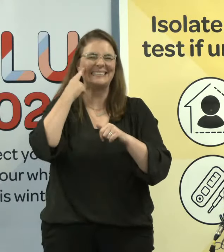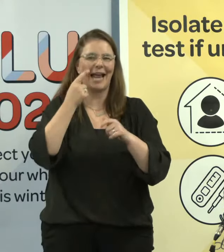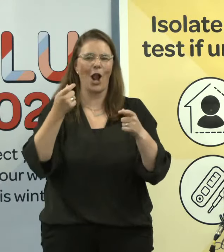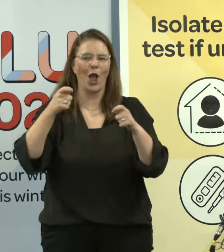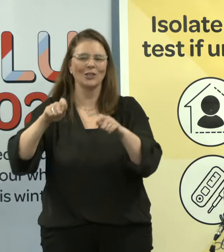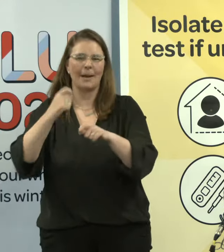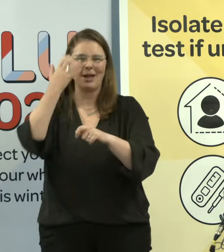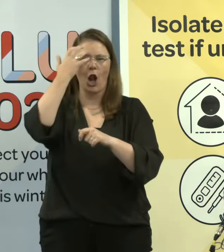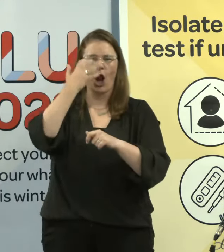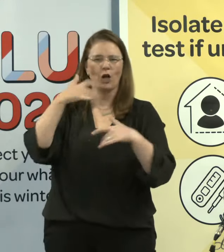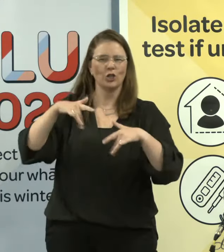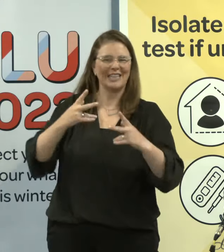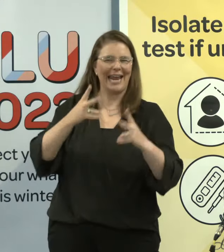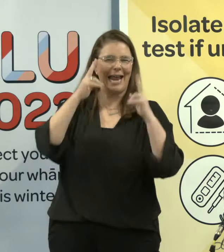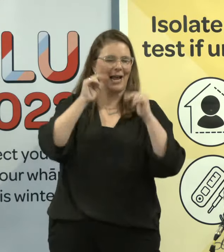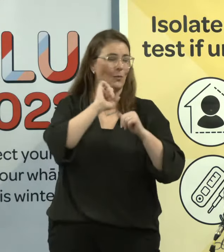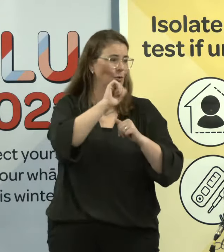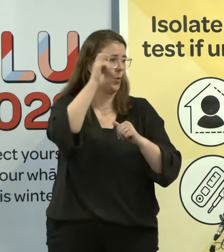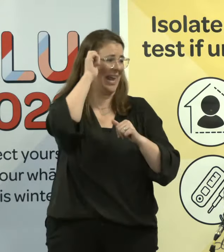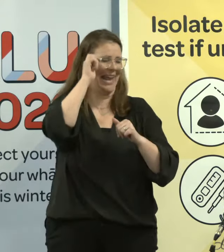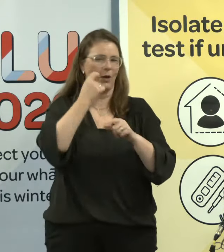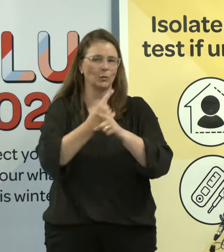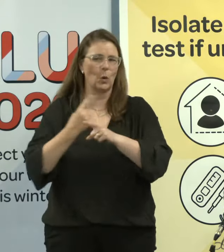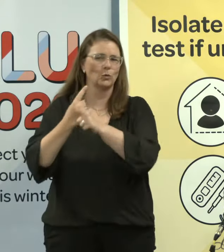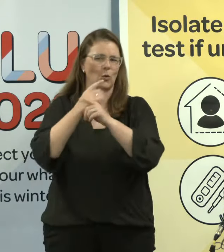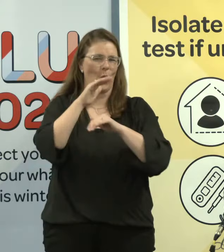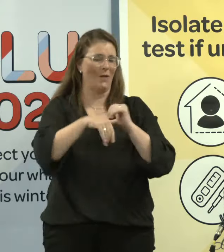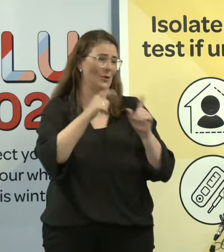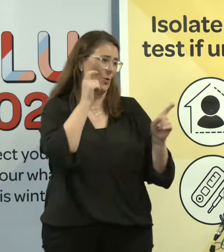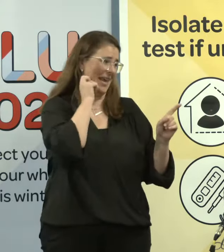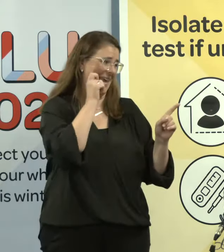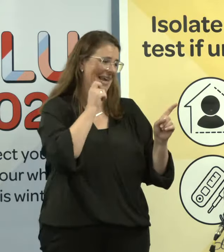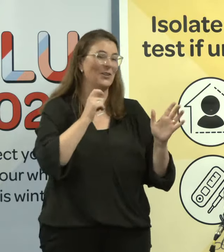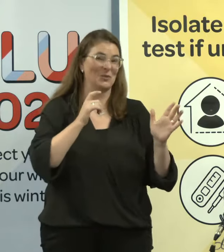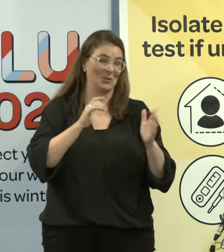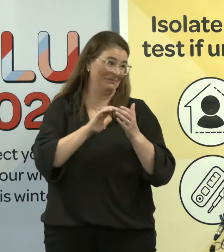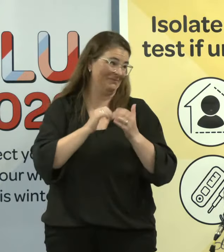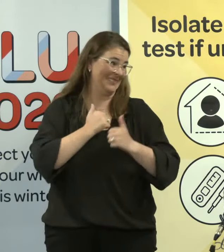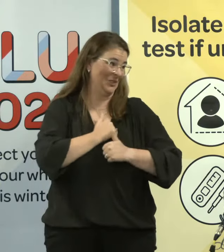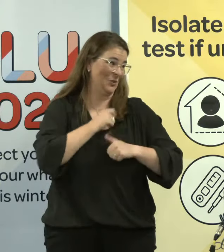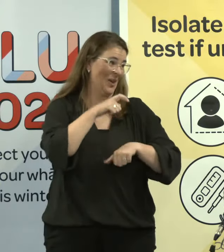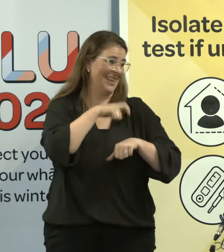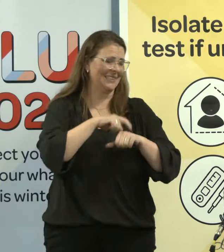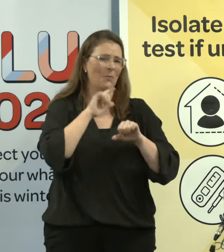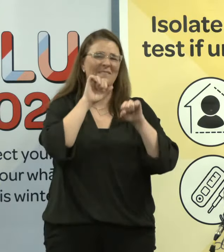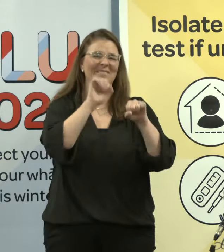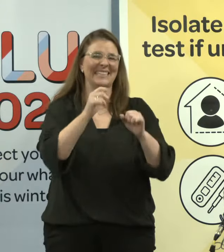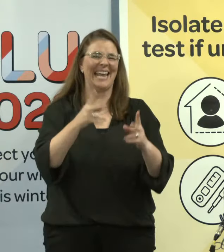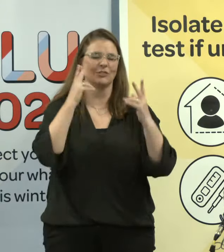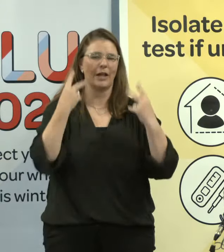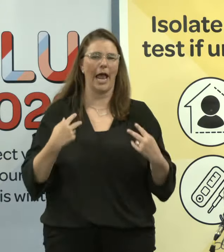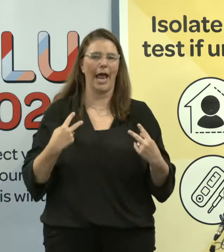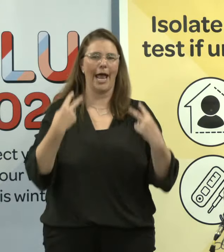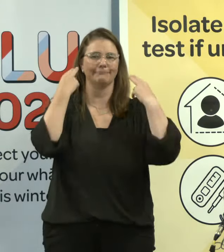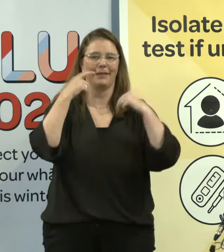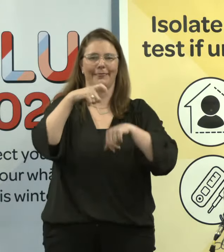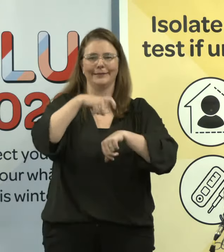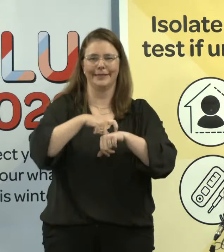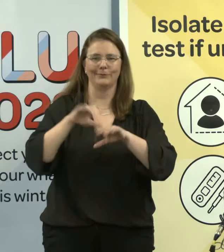te roa o to taniko i te wa o te